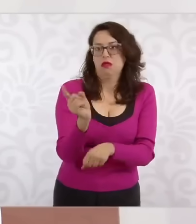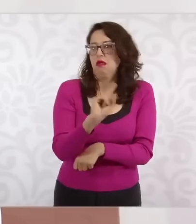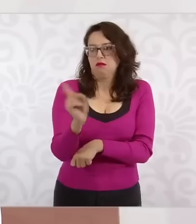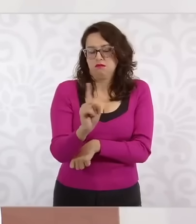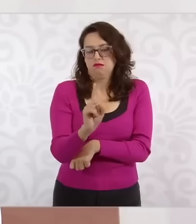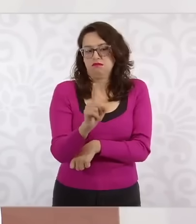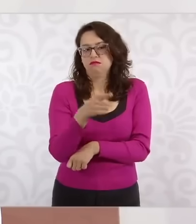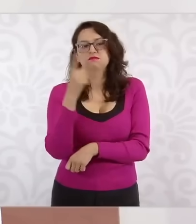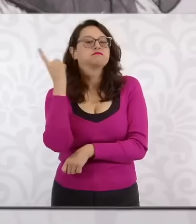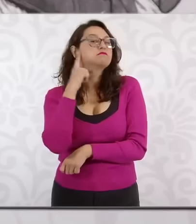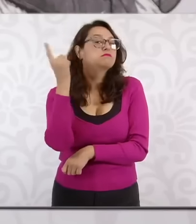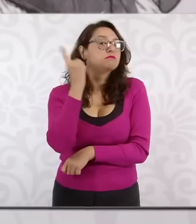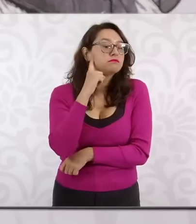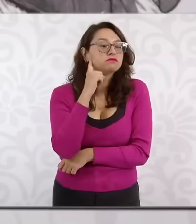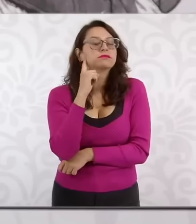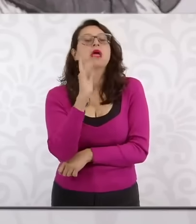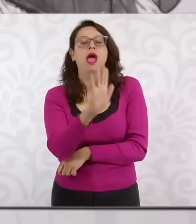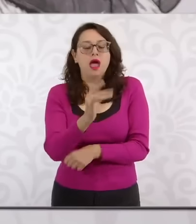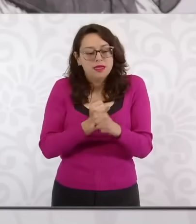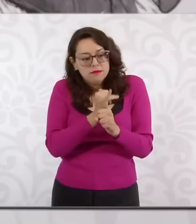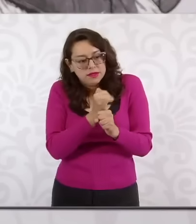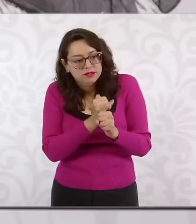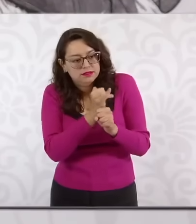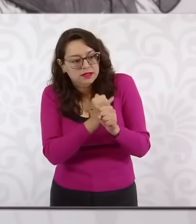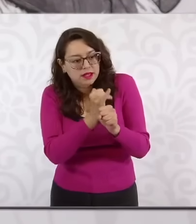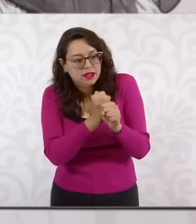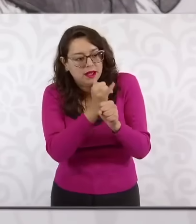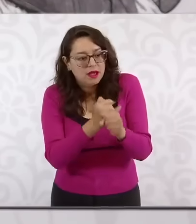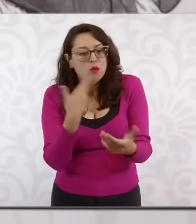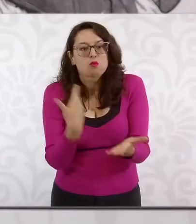poder detener un delincuente que no salga el otro día, sino que realmente hay suficientes